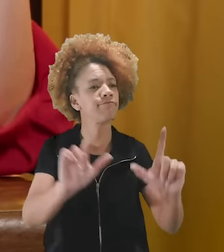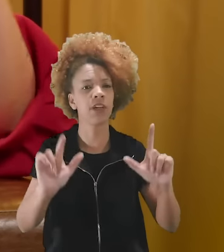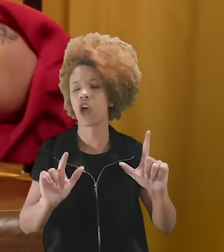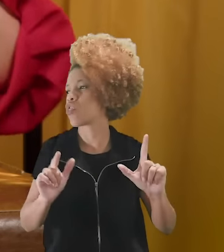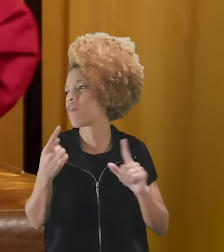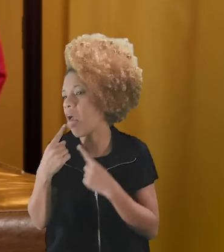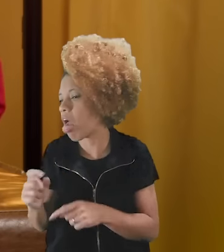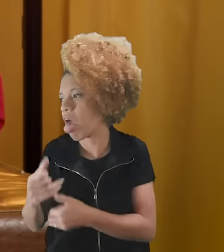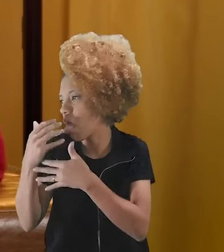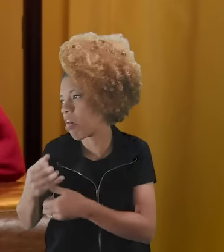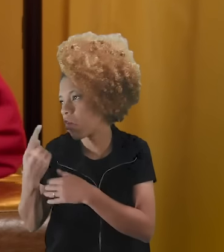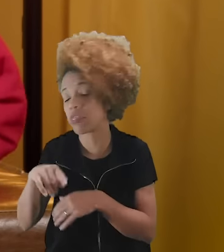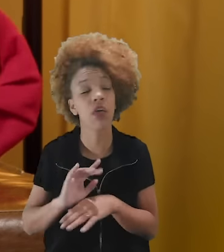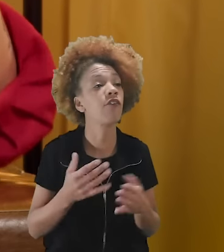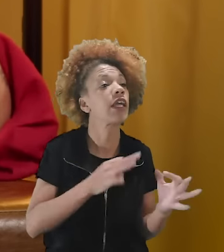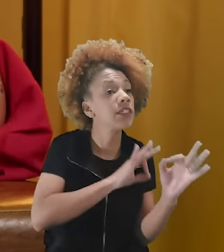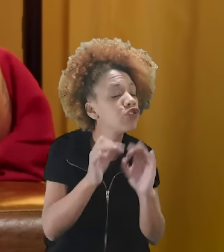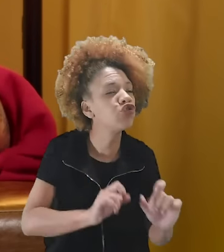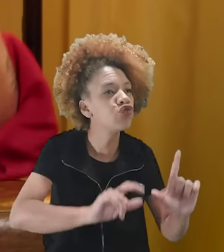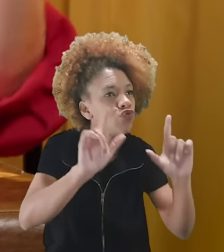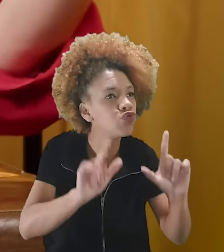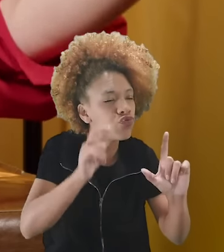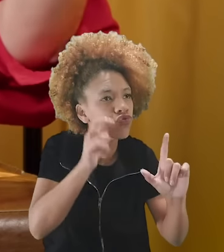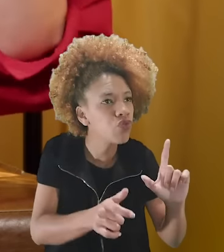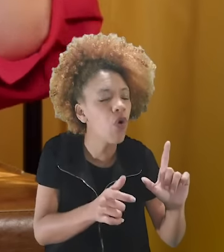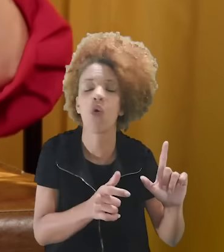não vai ficar no chat enchendo o saco vai querer ver o jogo enfim ou vai assistir no mudo mas vai